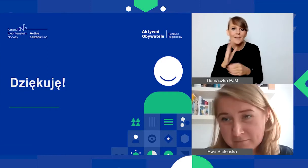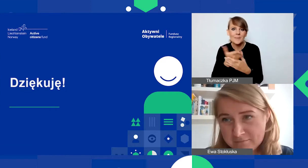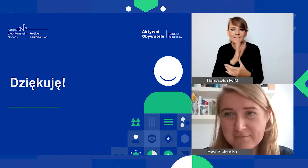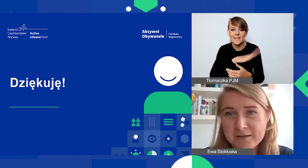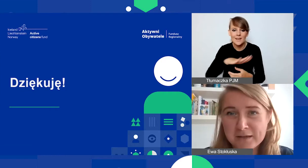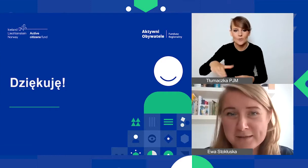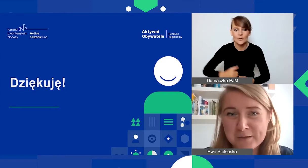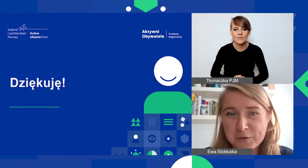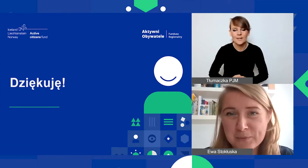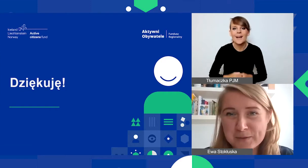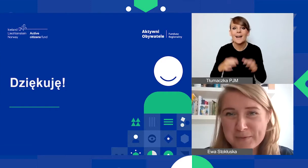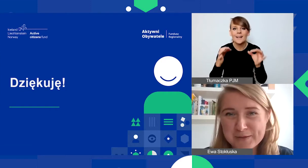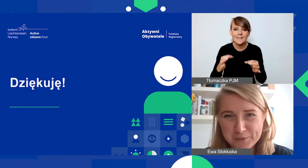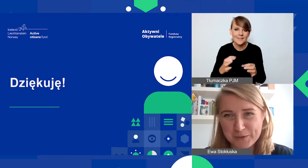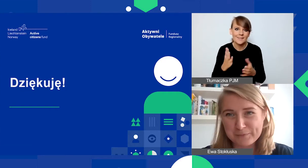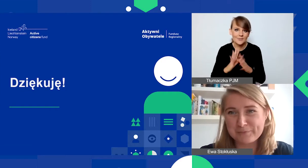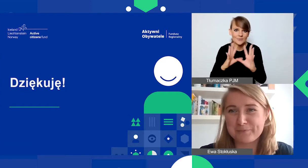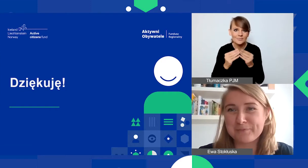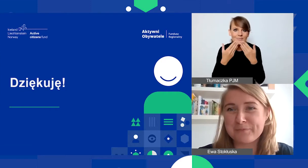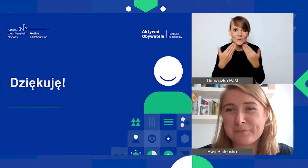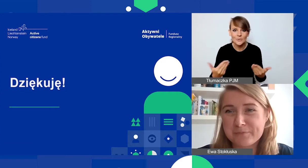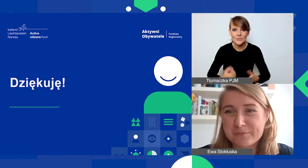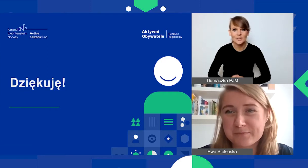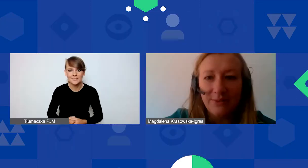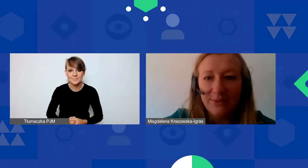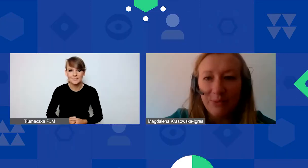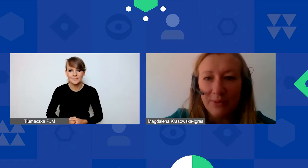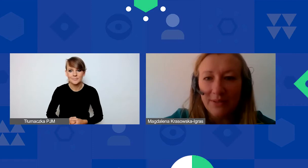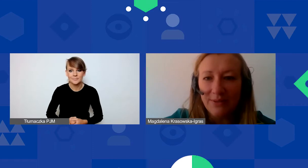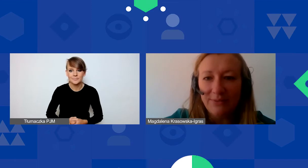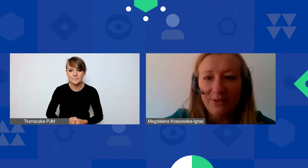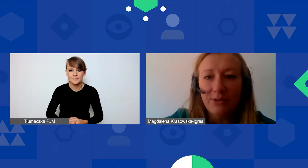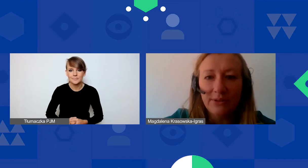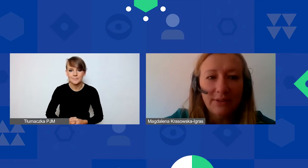a na teraz tyle ode mnie. Bardzo dziękuję. Dziękujemy bardzo, Ewo.